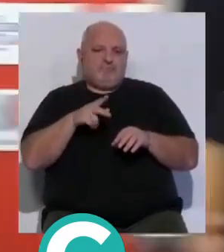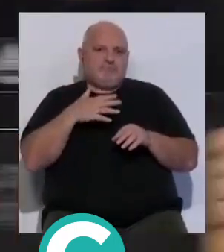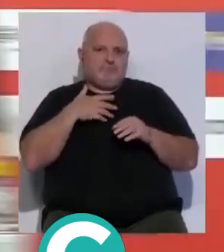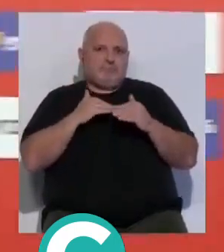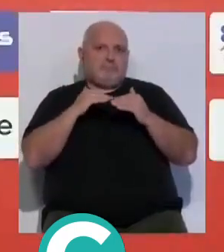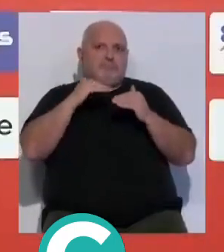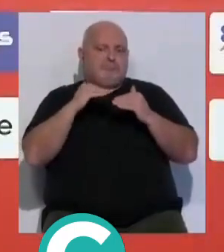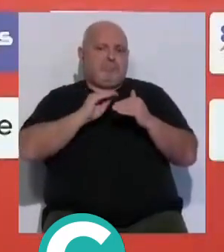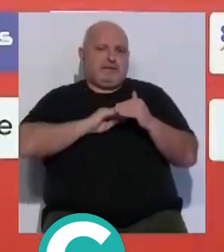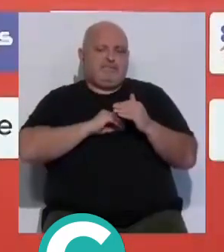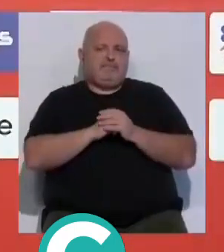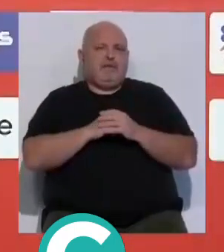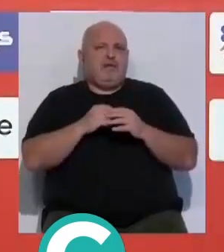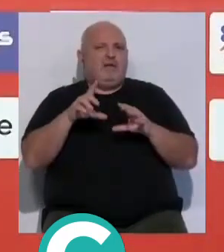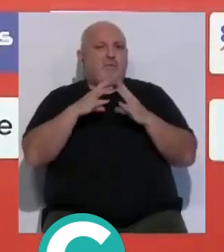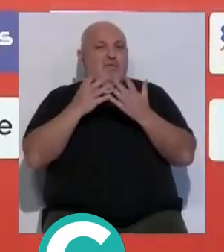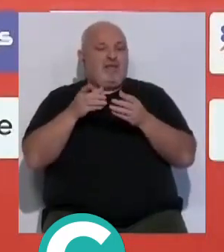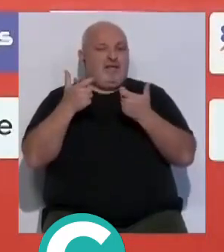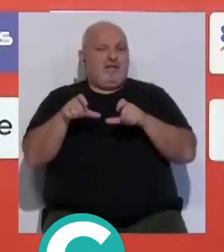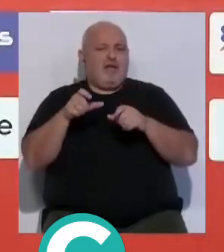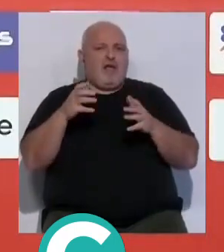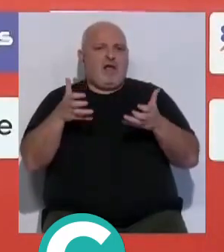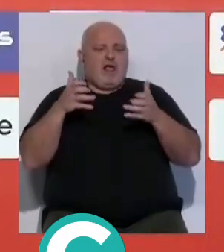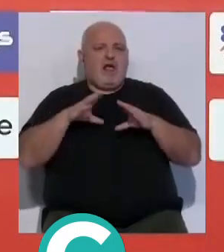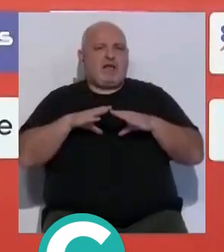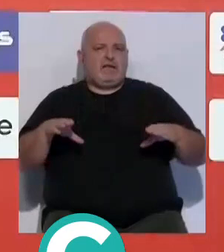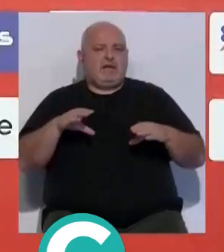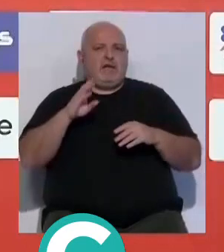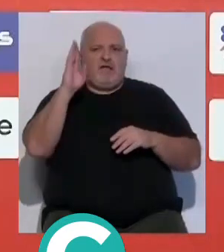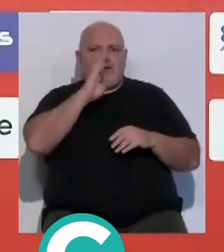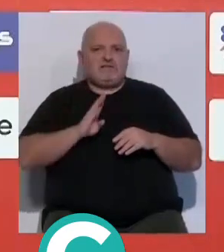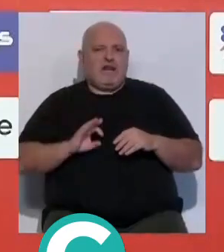yo creo que ha sido uno de los pocos mundiales que ha ganado Argentina que muchos brasileños Por más